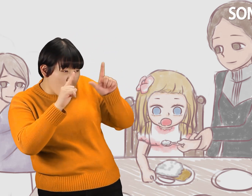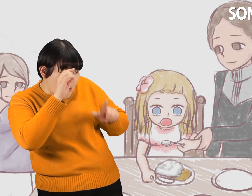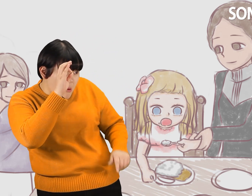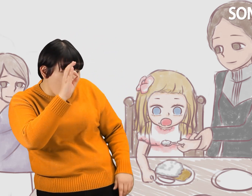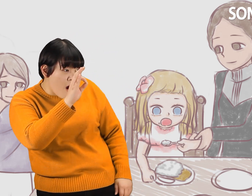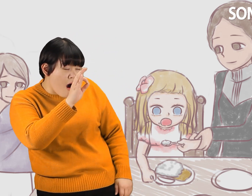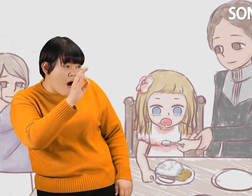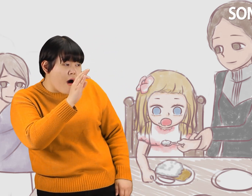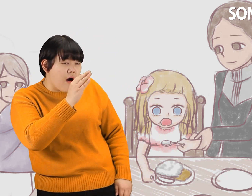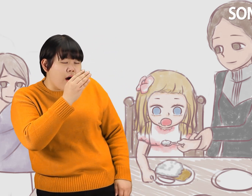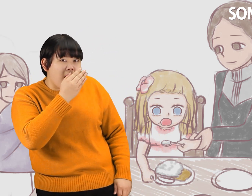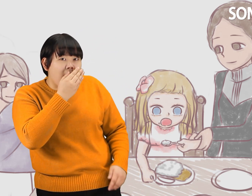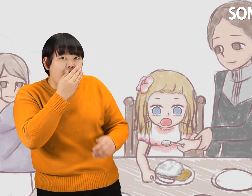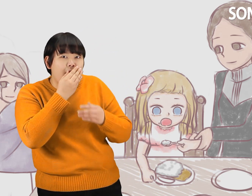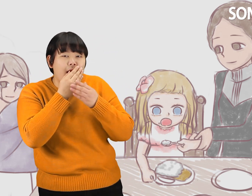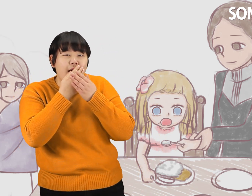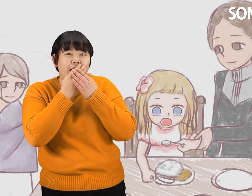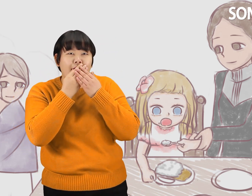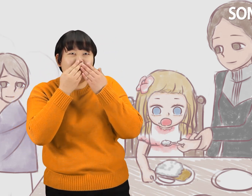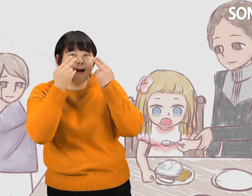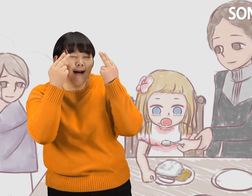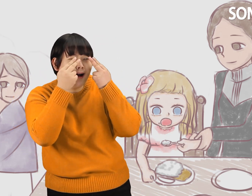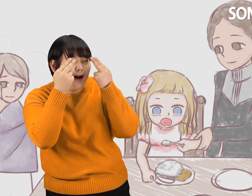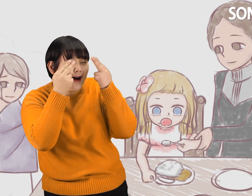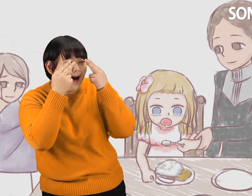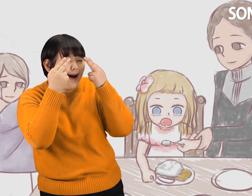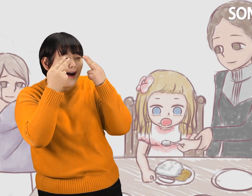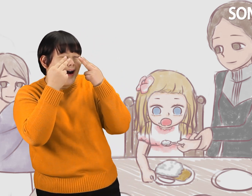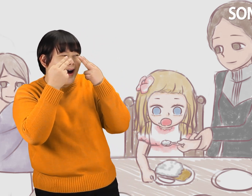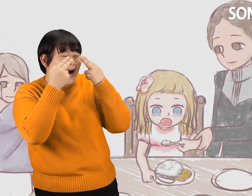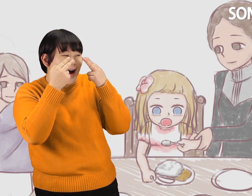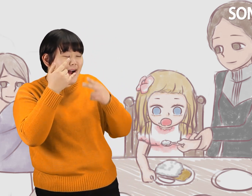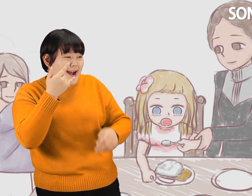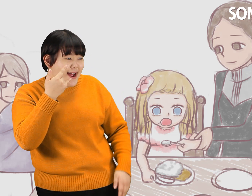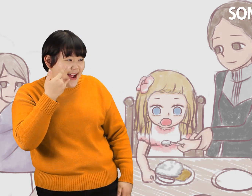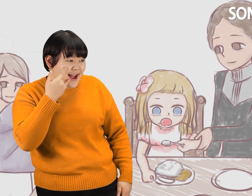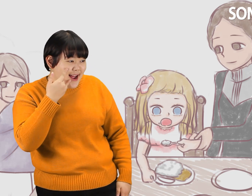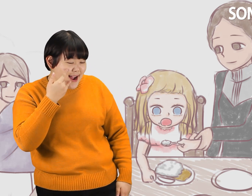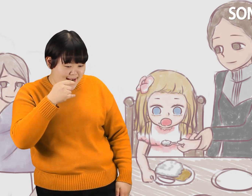ヘレンを見守っていた母は涙が浮かべ言いました。